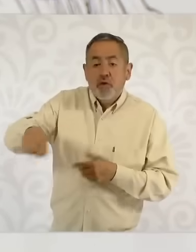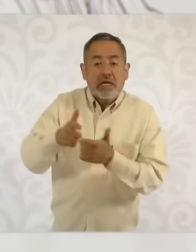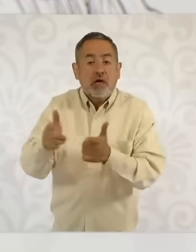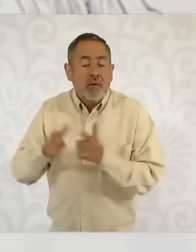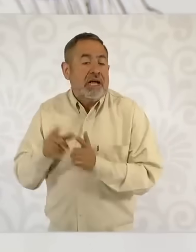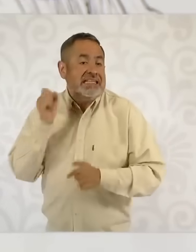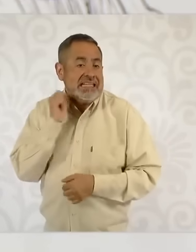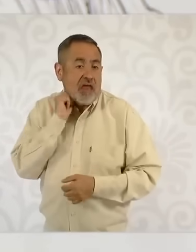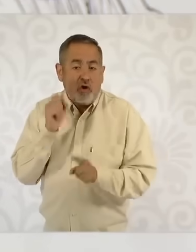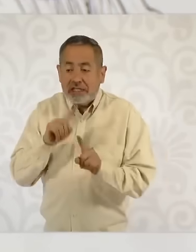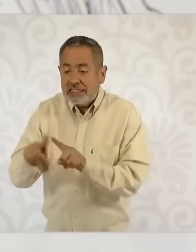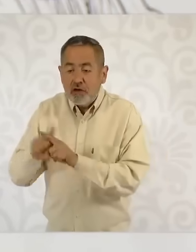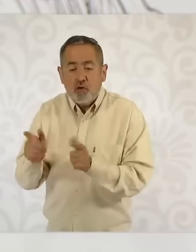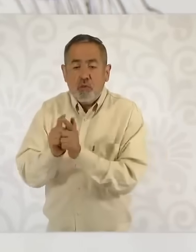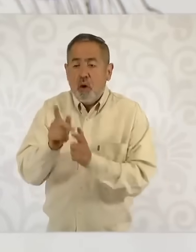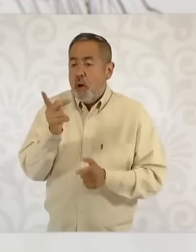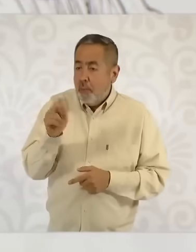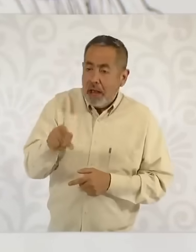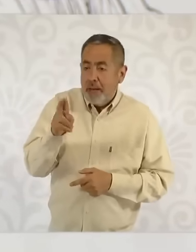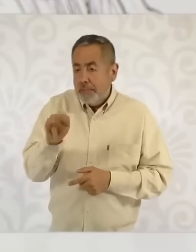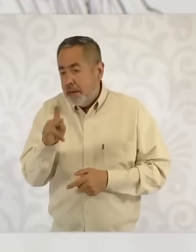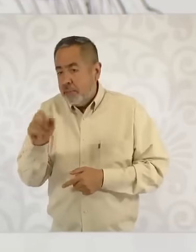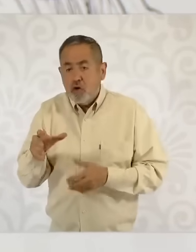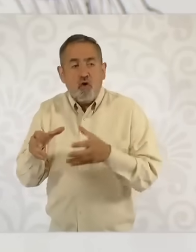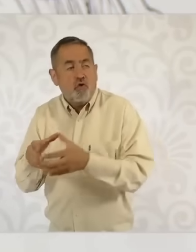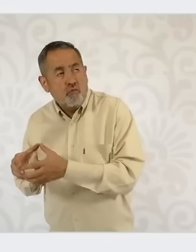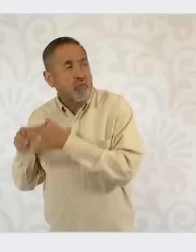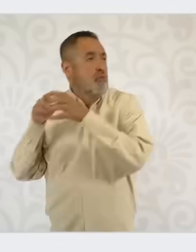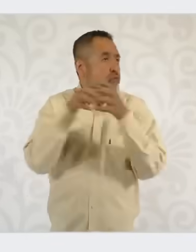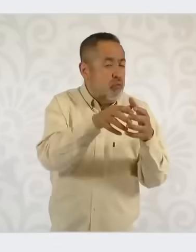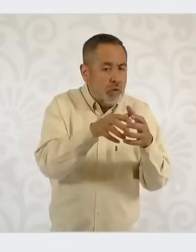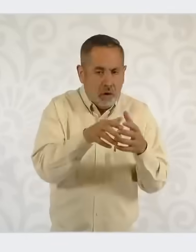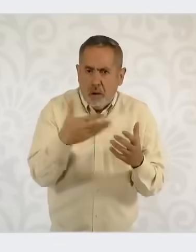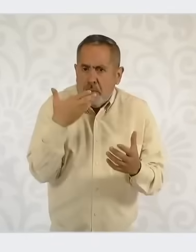partidos Estados Unidos que por cierto fueron muy buenas reuniones por lo que nos platicaron